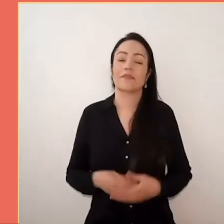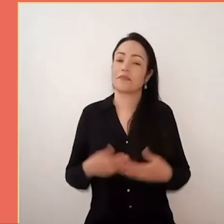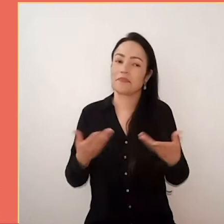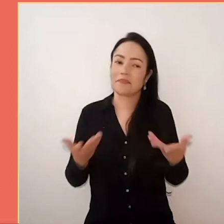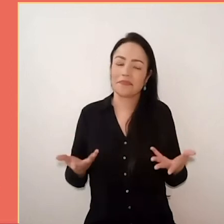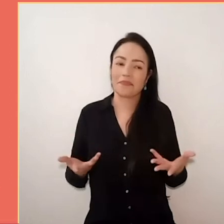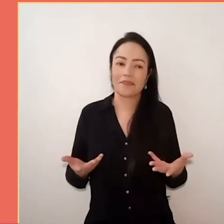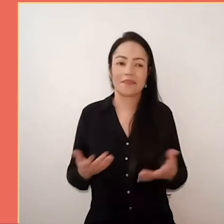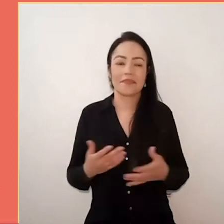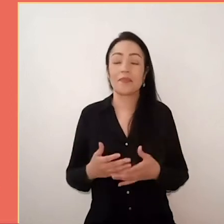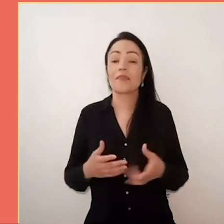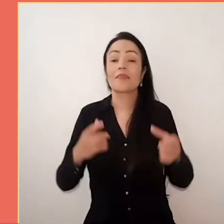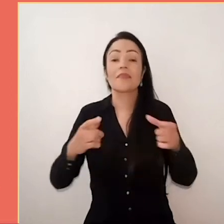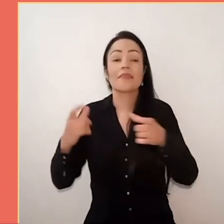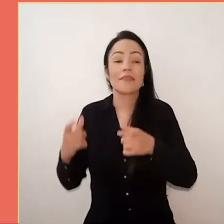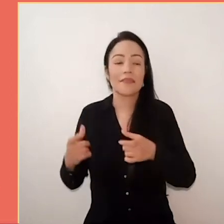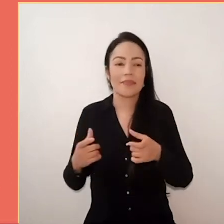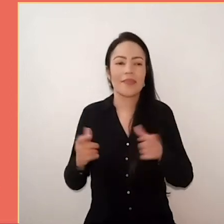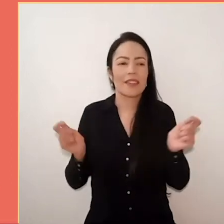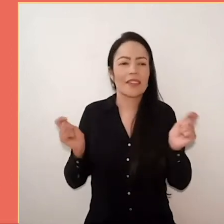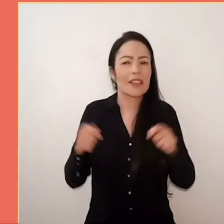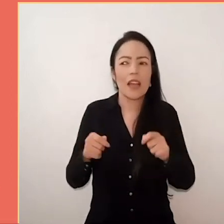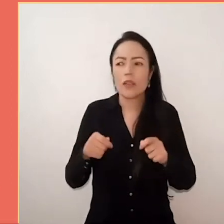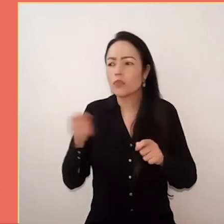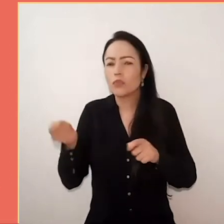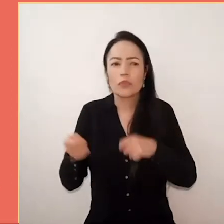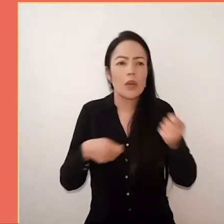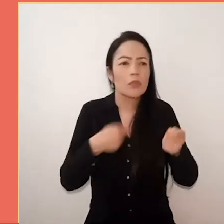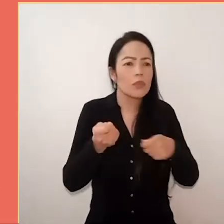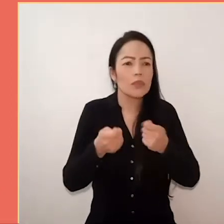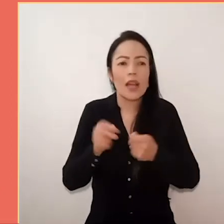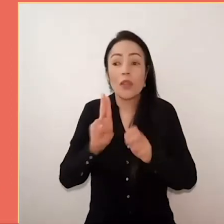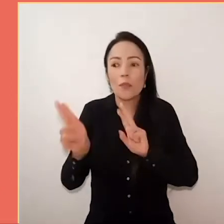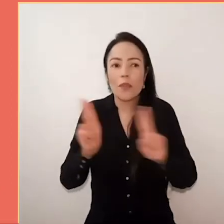o lugar onde se dá nome ao que chamamos de realidade."